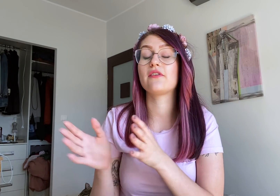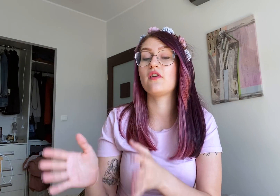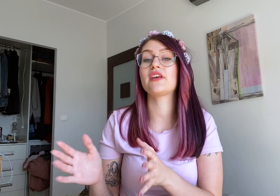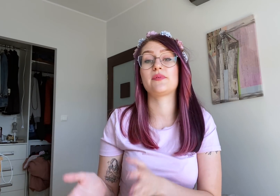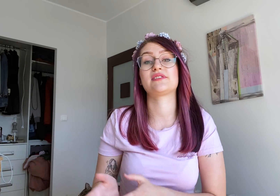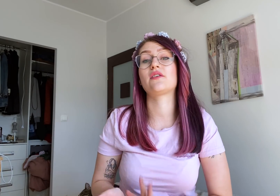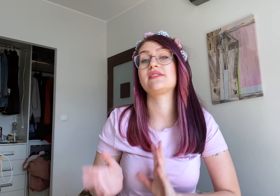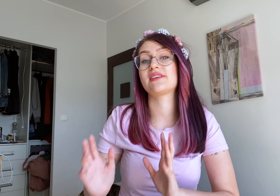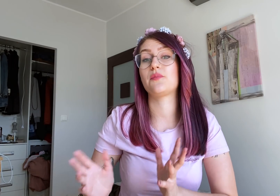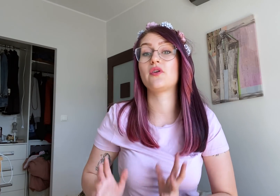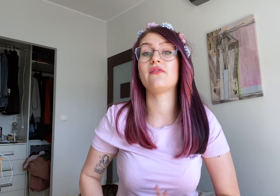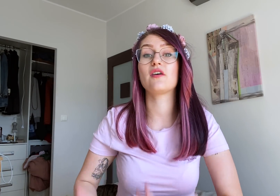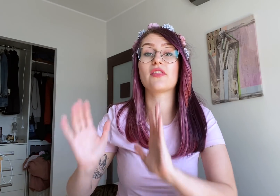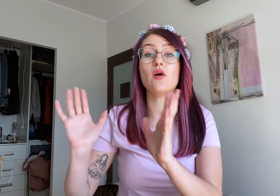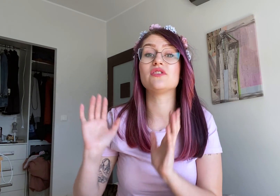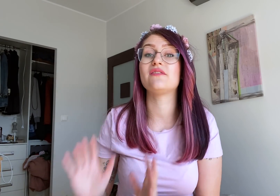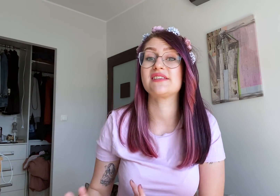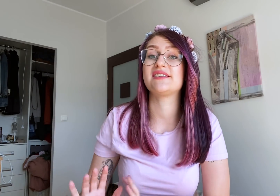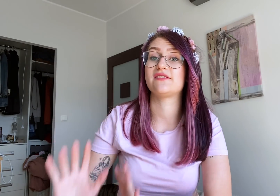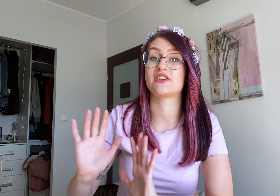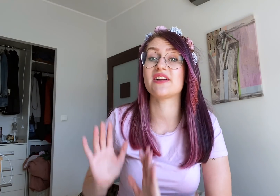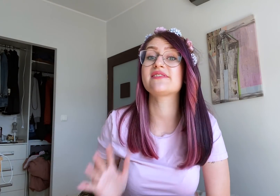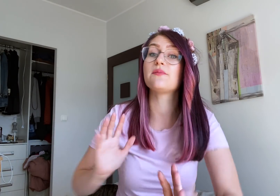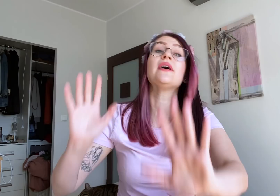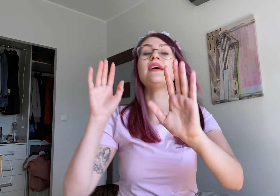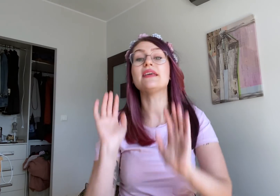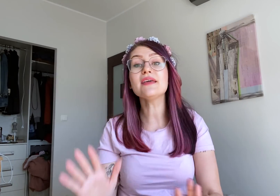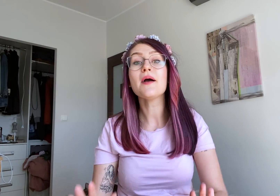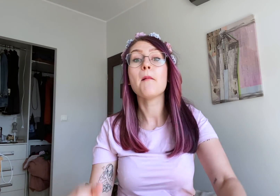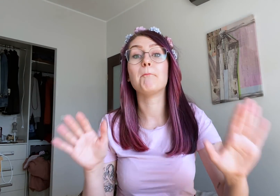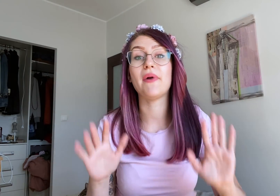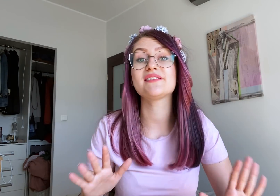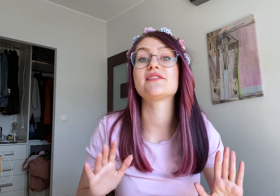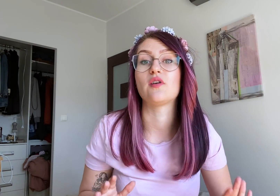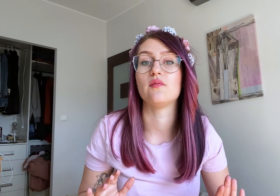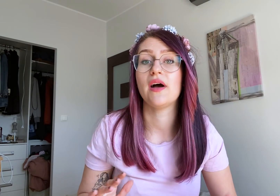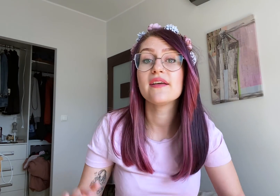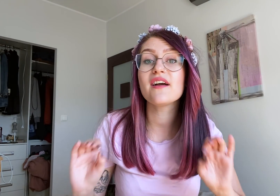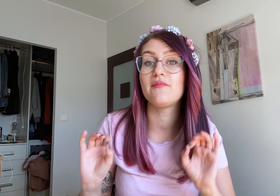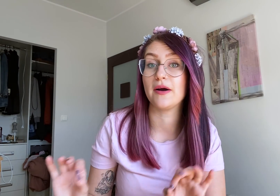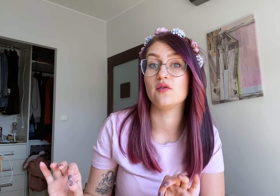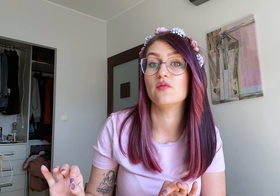filologia polskiego języka migowego na Uniwersytecie Warszawskim i macie to jak w banku.